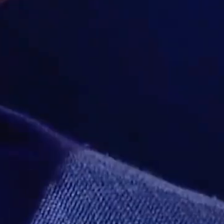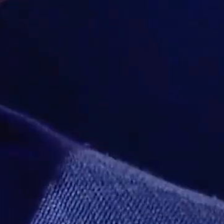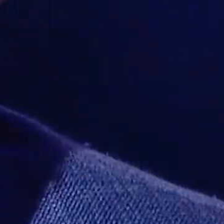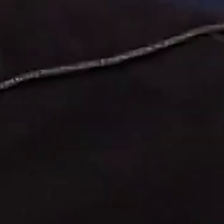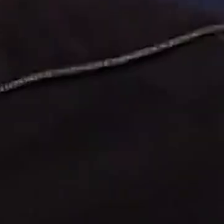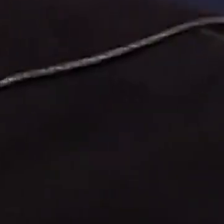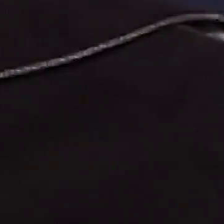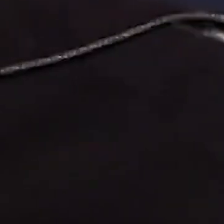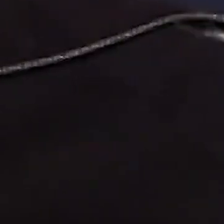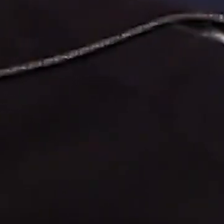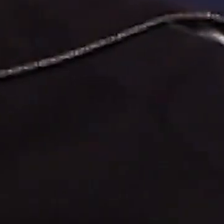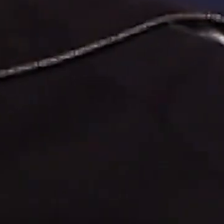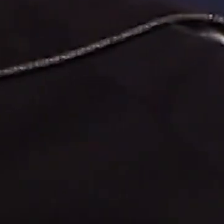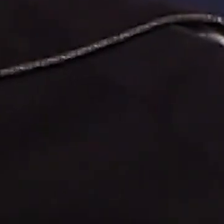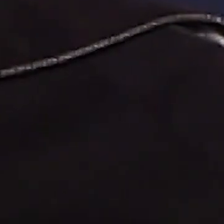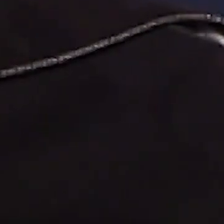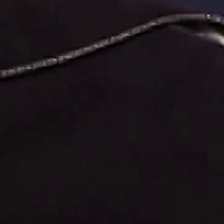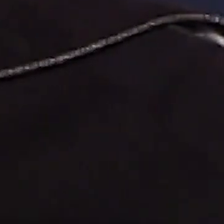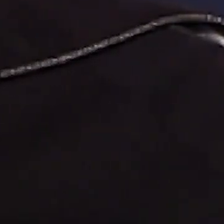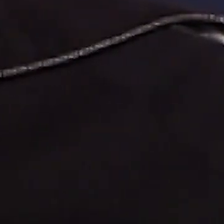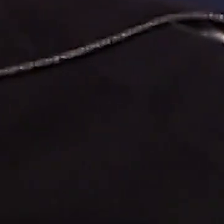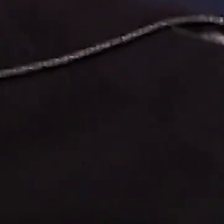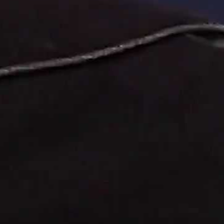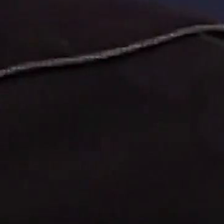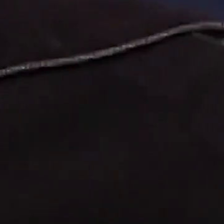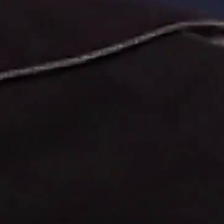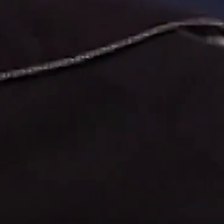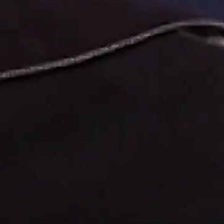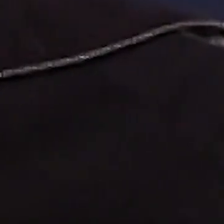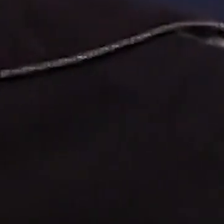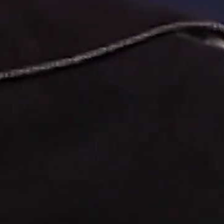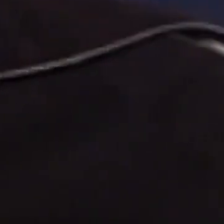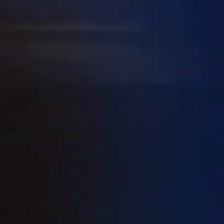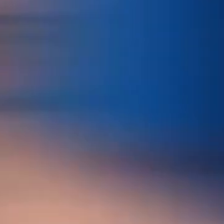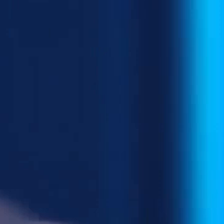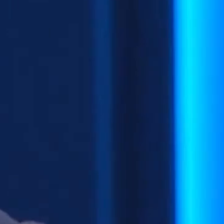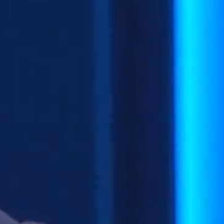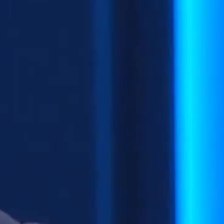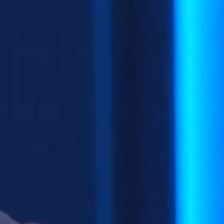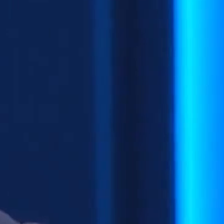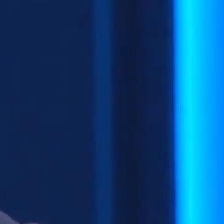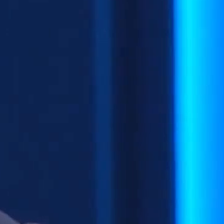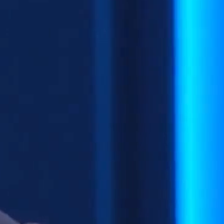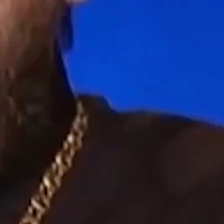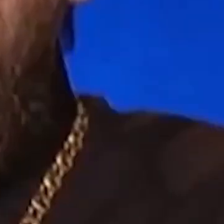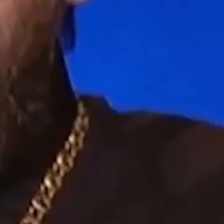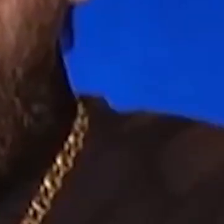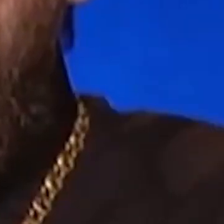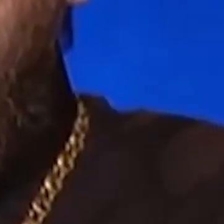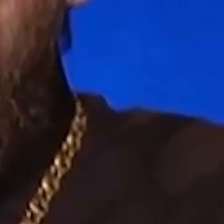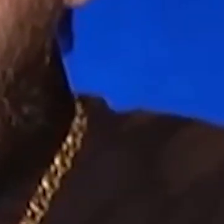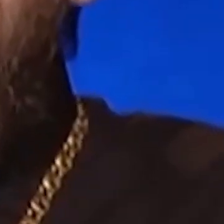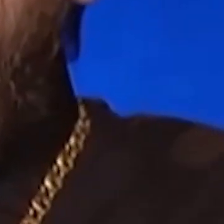слова не значит ничего а значит только как оно рождается прощение прощать мы должны в том числе